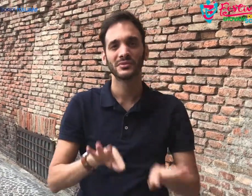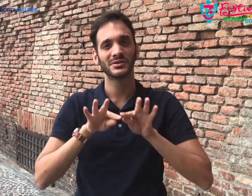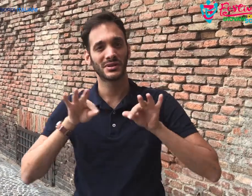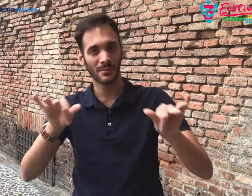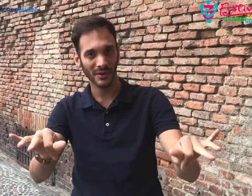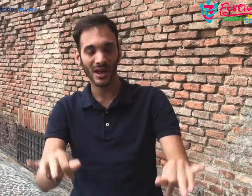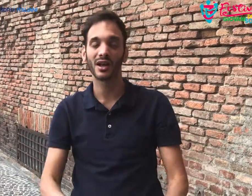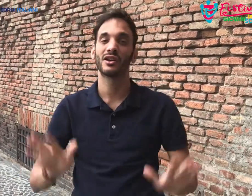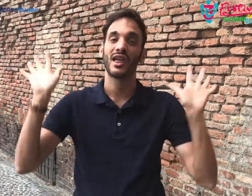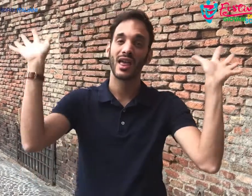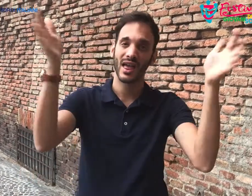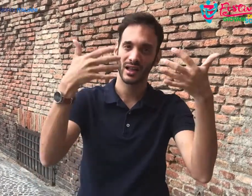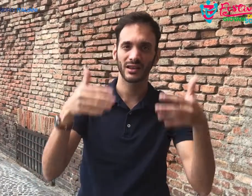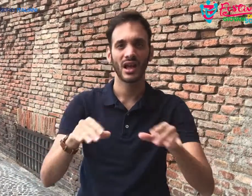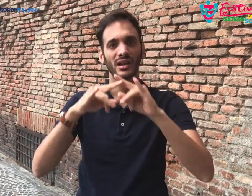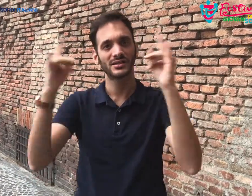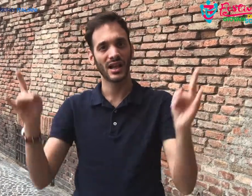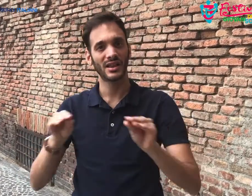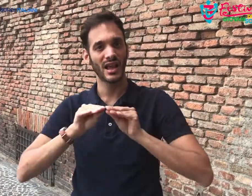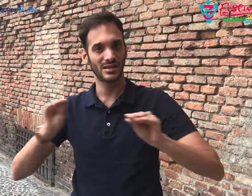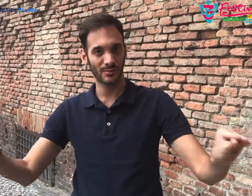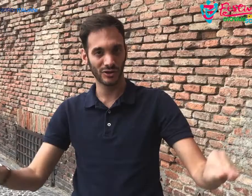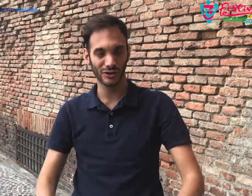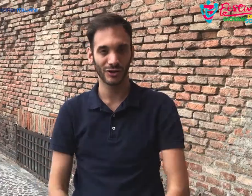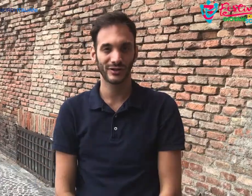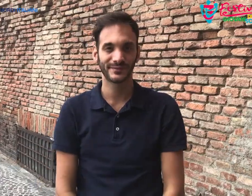seminari, workshops, arte, esposizioni in stands.